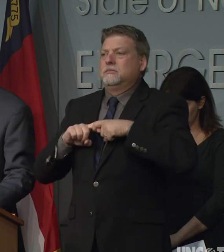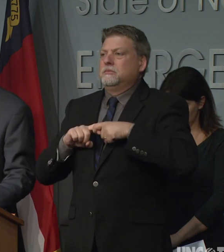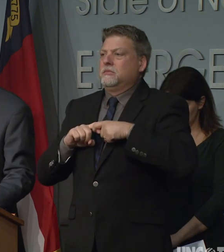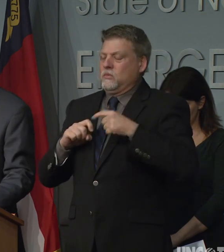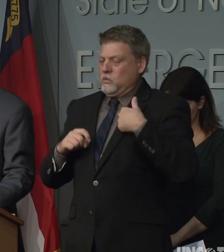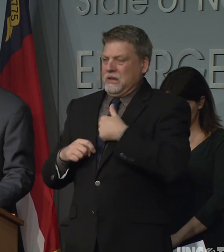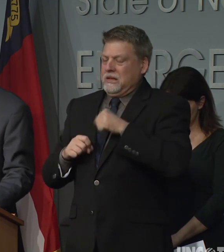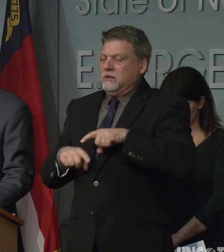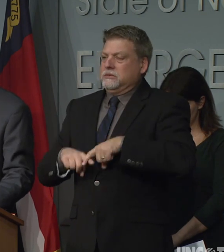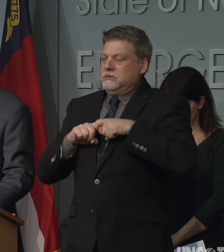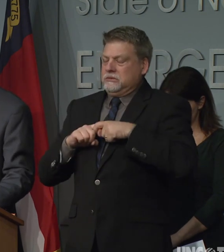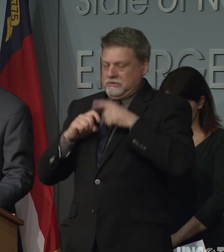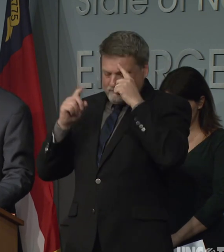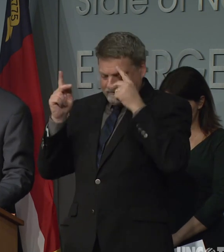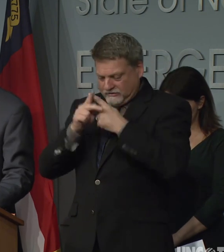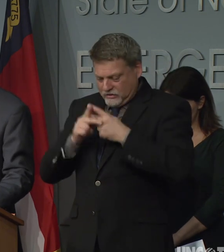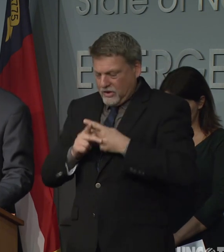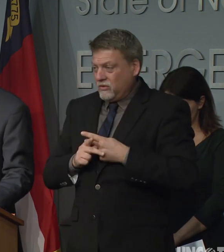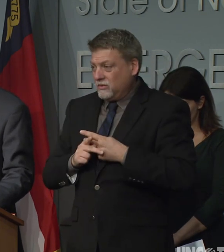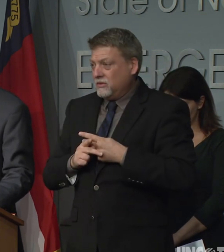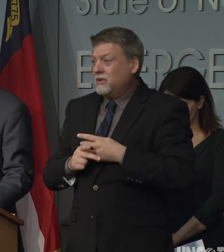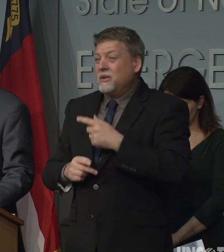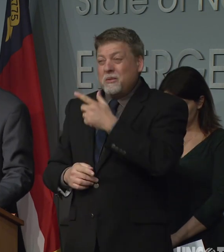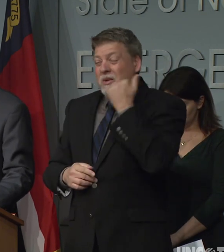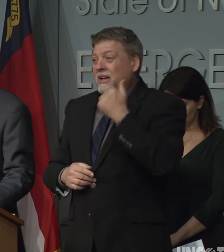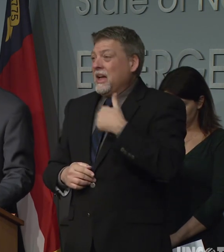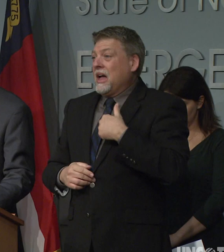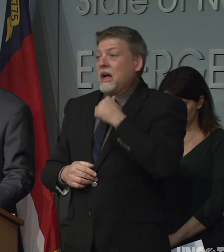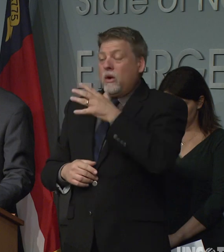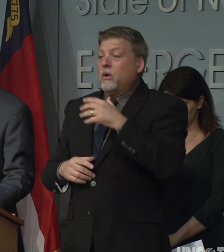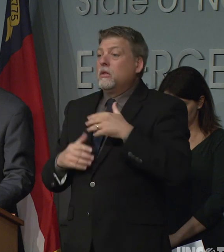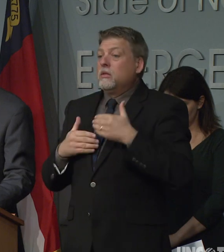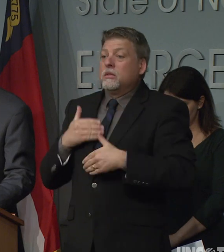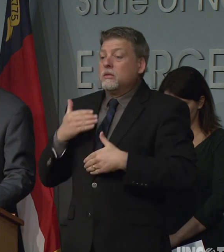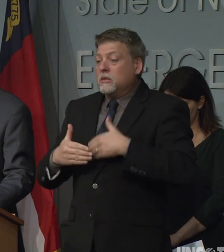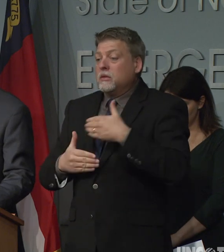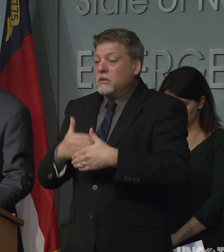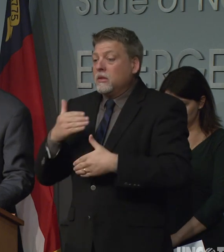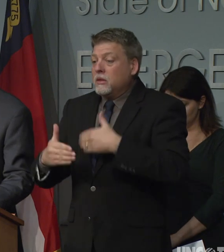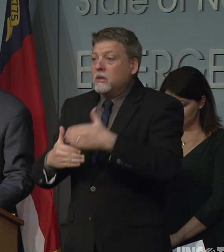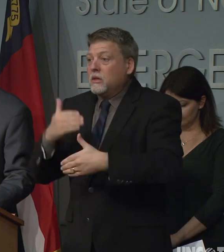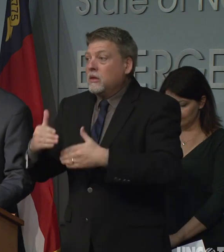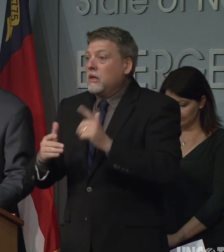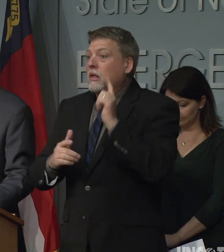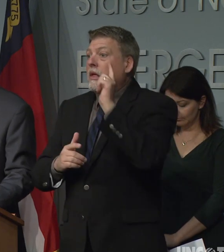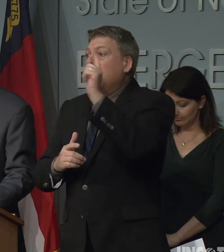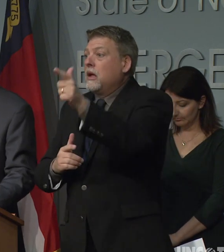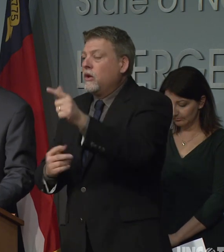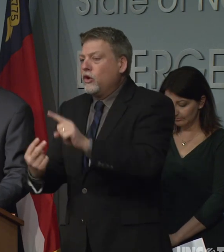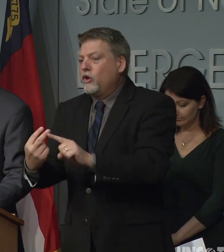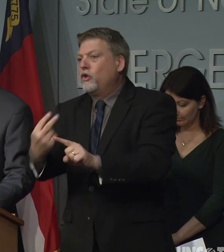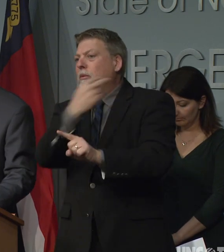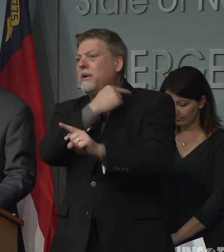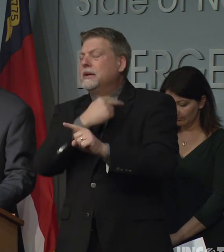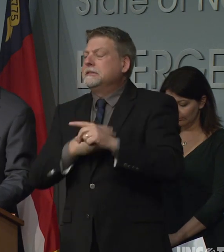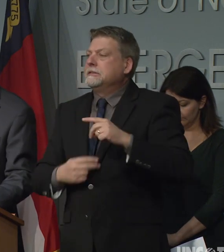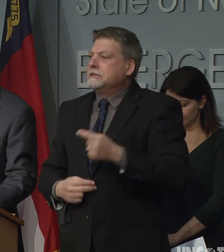encontramos es muy importante como dije anteriormente, el venen respete retrospectiva es perfecto, yo no quiero ver